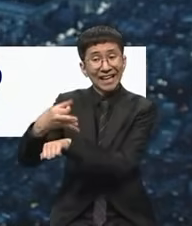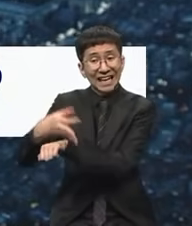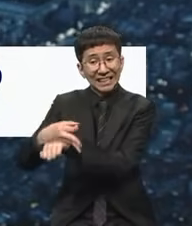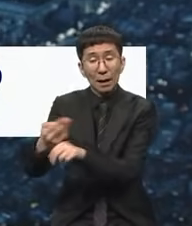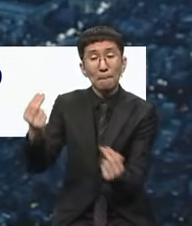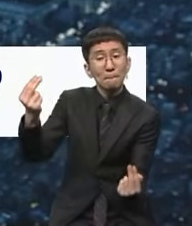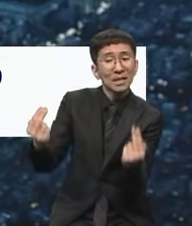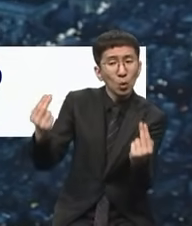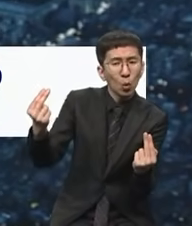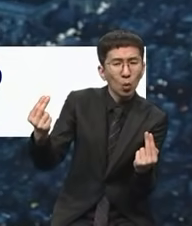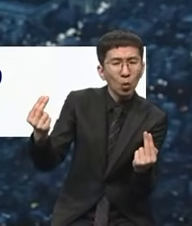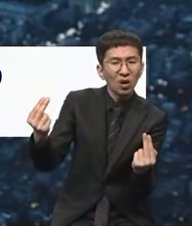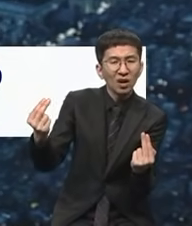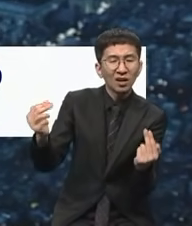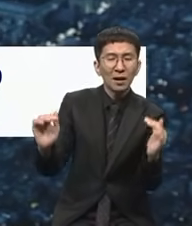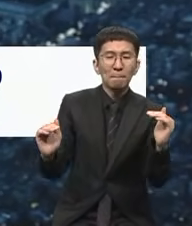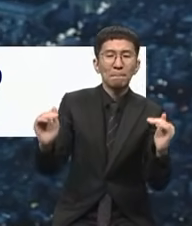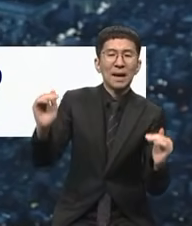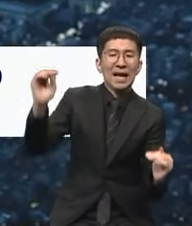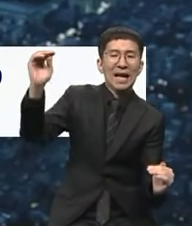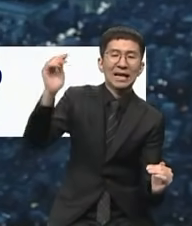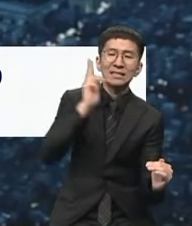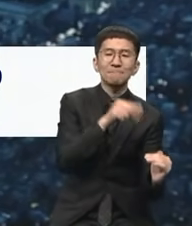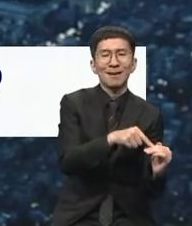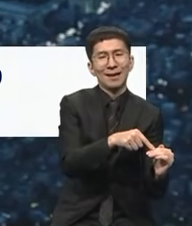지속적으로 예측 가능하게 이루어져야